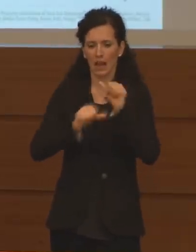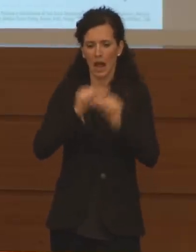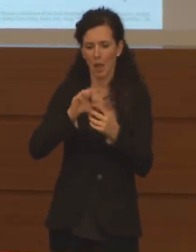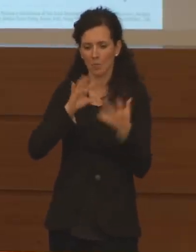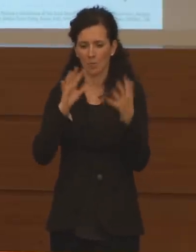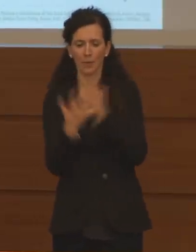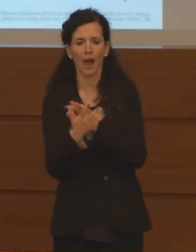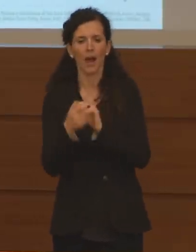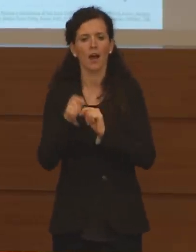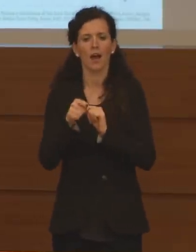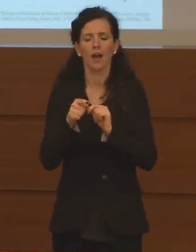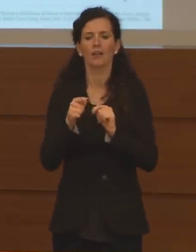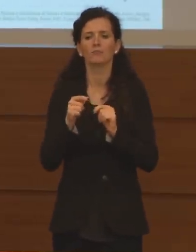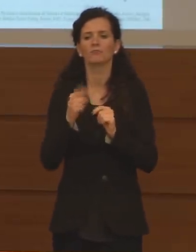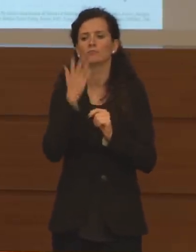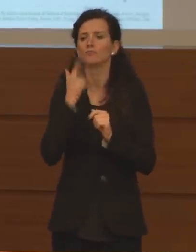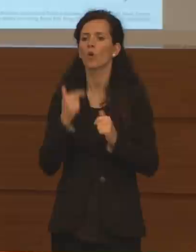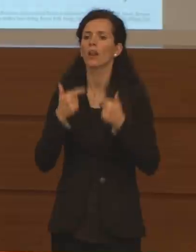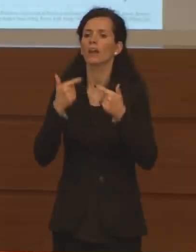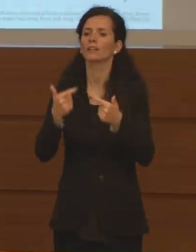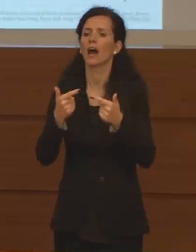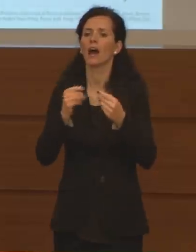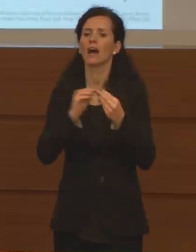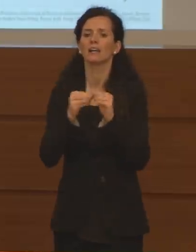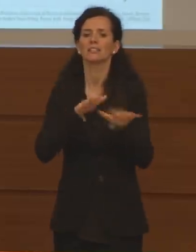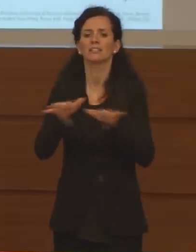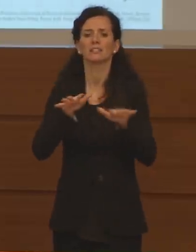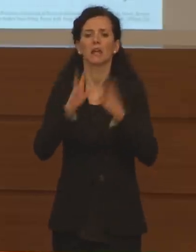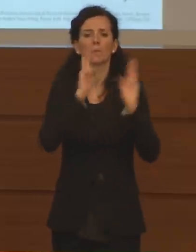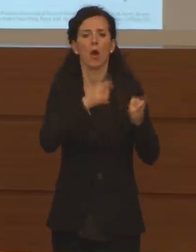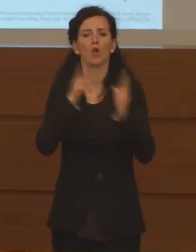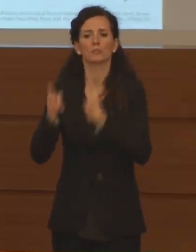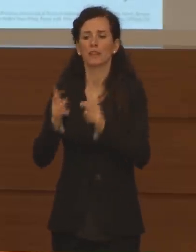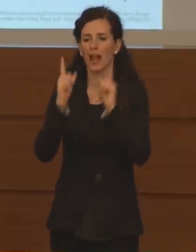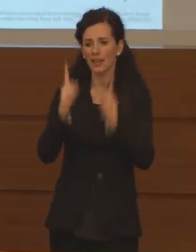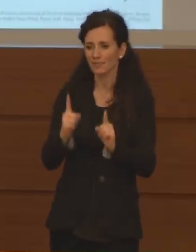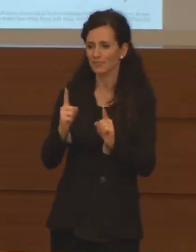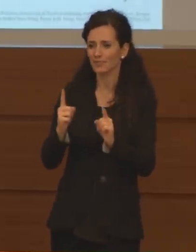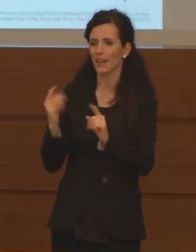sanitaria sulla base di quella che è la domanda e quindi quelle sono le cose più